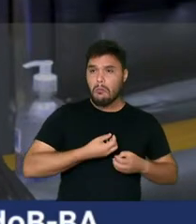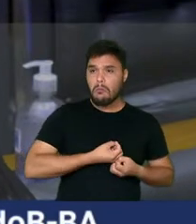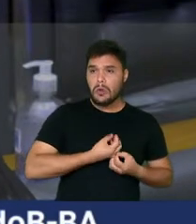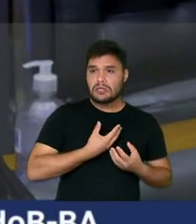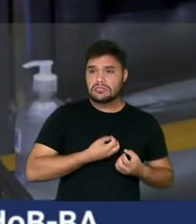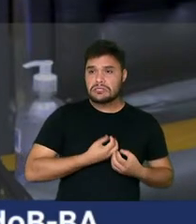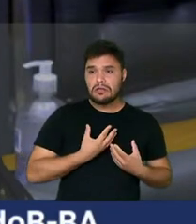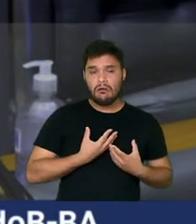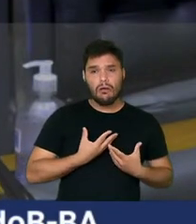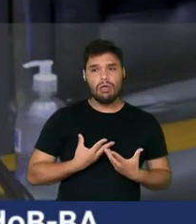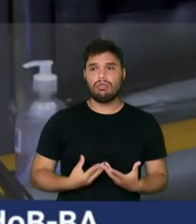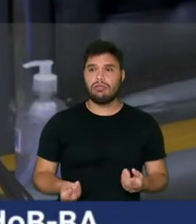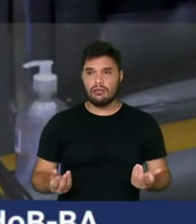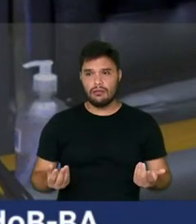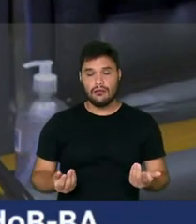TICA. NOS DEIXOU. GARANTIA DE